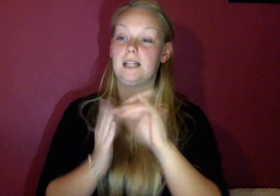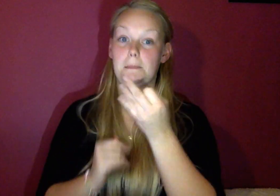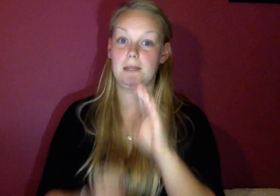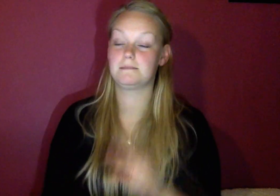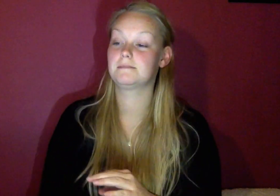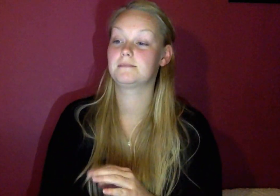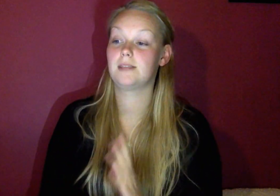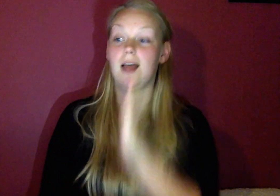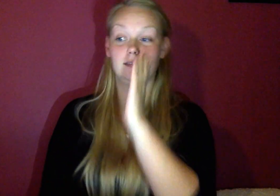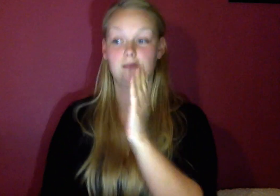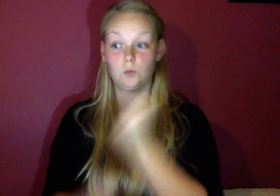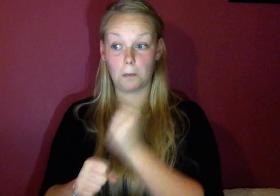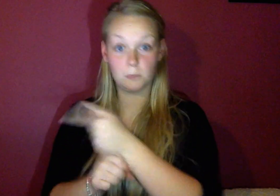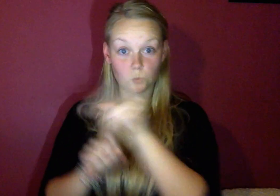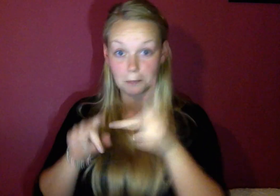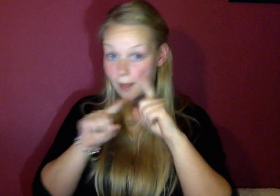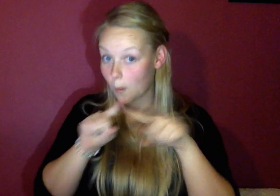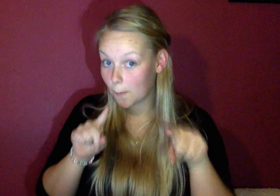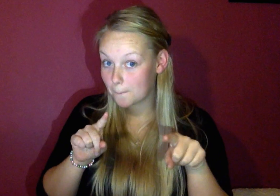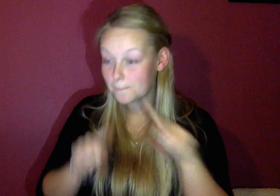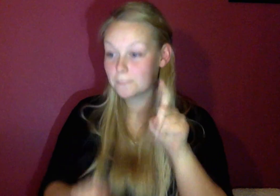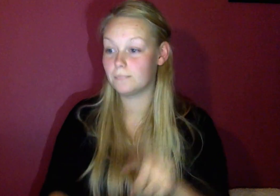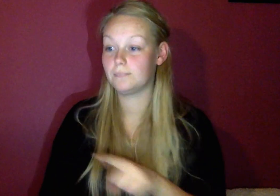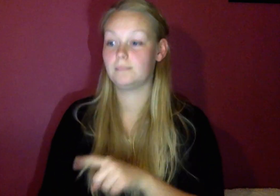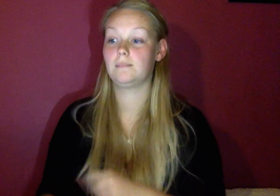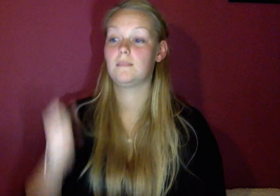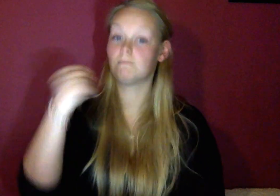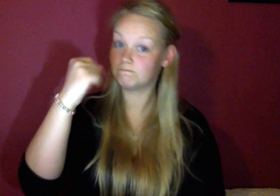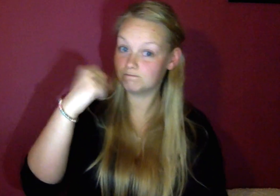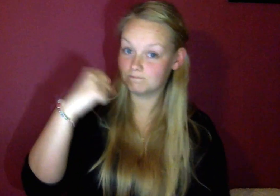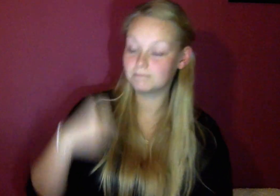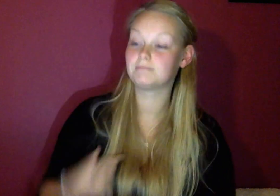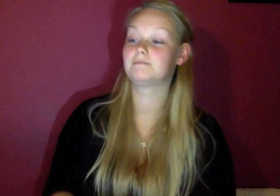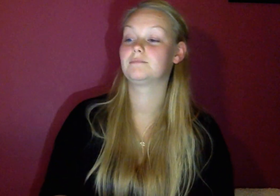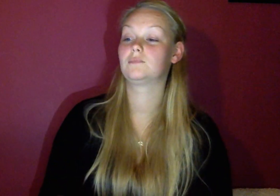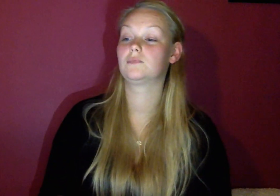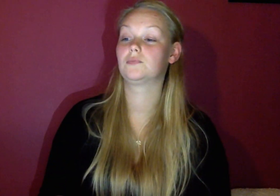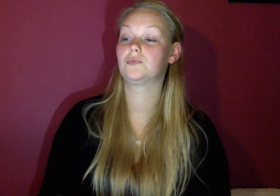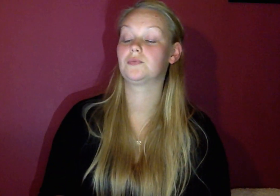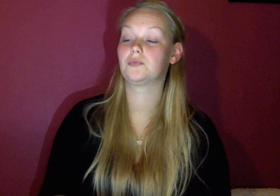Jag skrev i min ipad "Hej. Jobbar du som audionom?", och han nickade till svars.